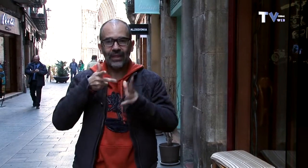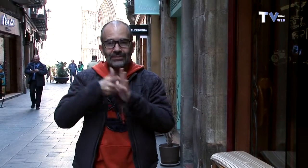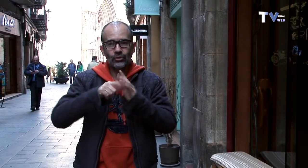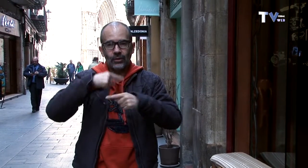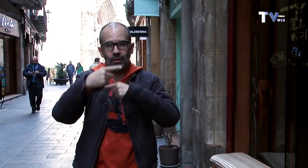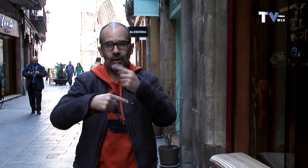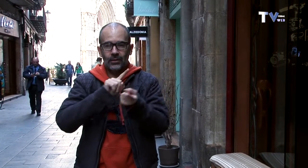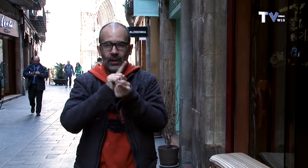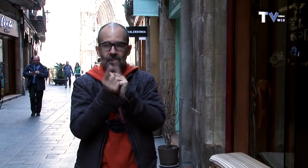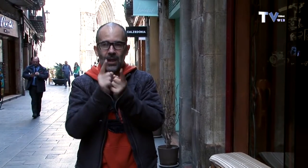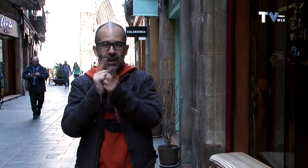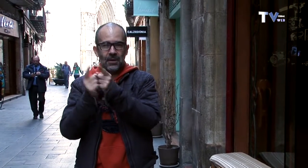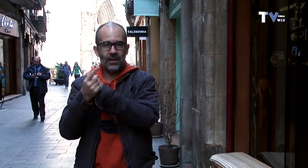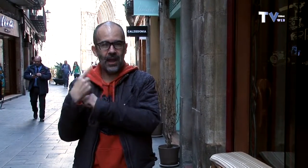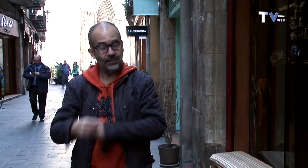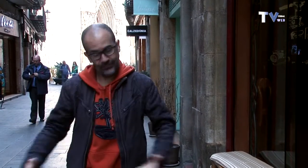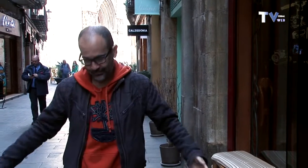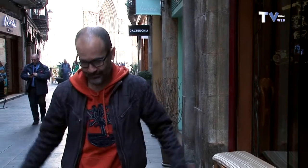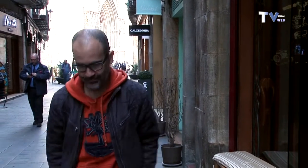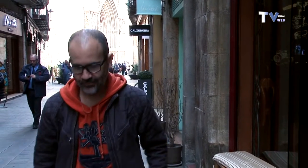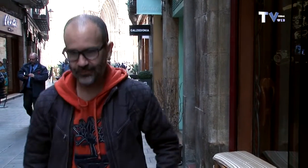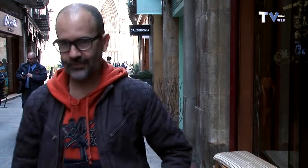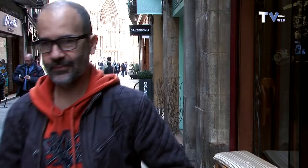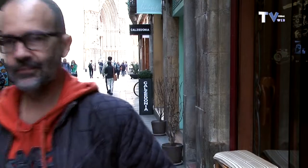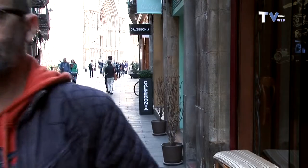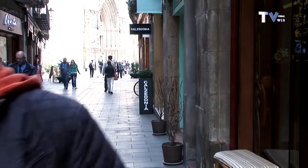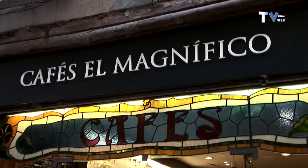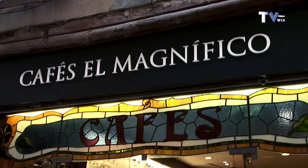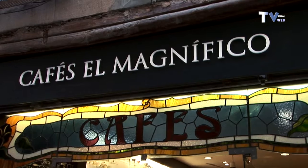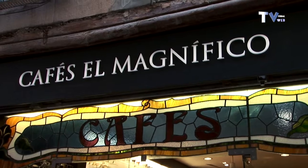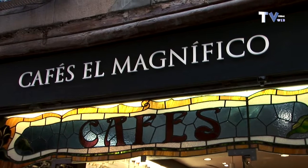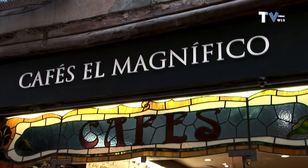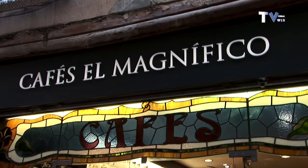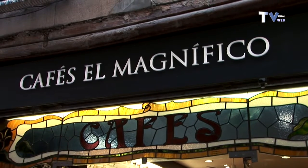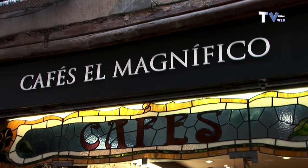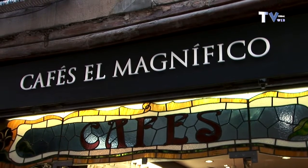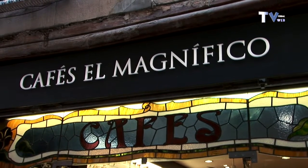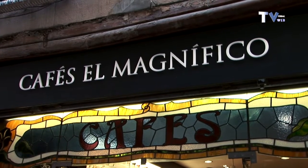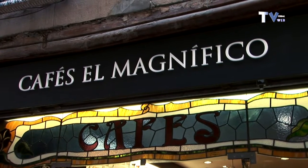Si entráis sentiréis un fuerte olor a café. Cómo van cambiando las historias de la vida...